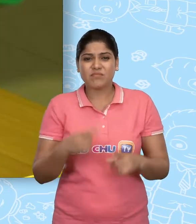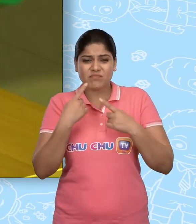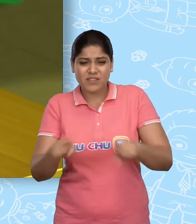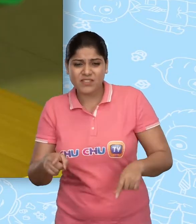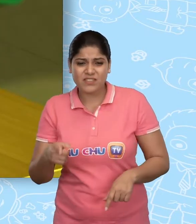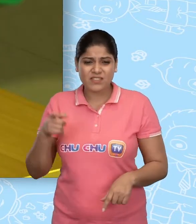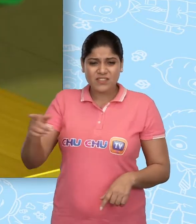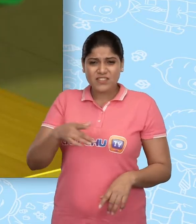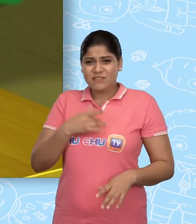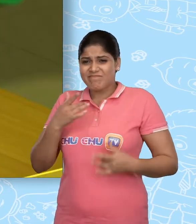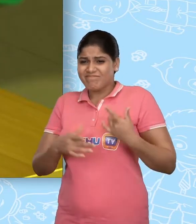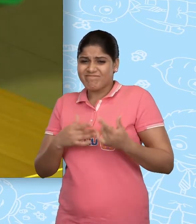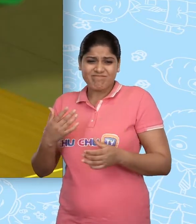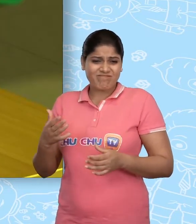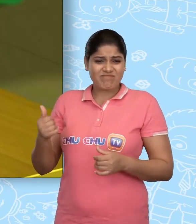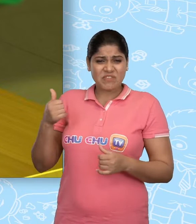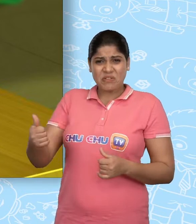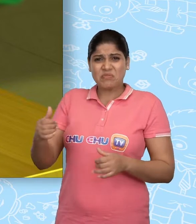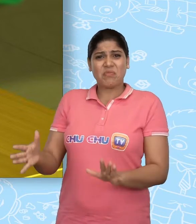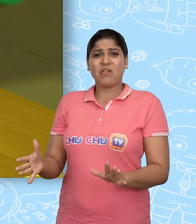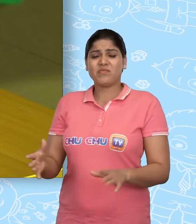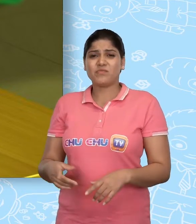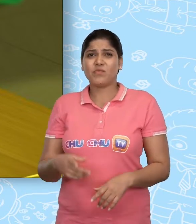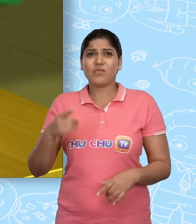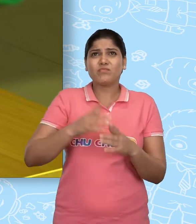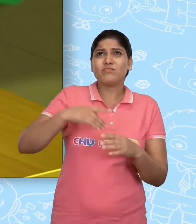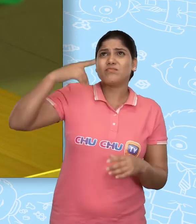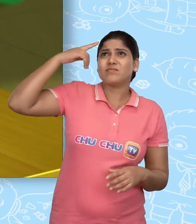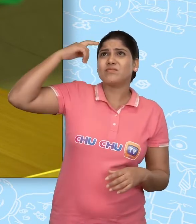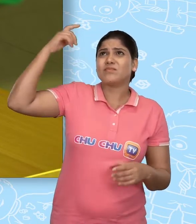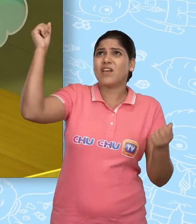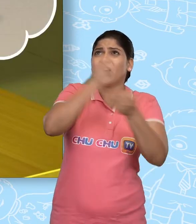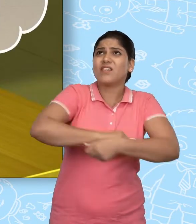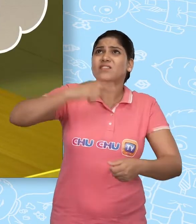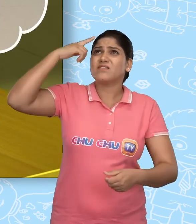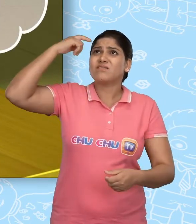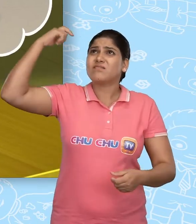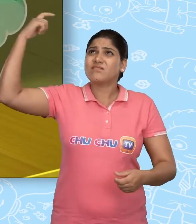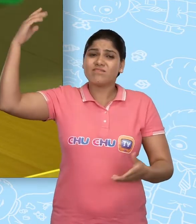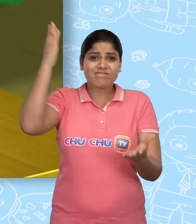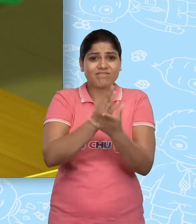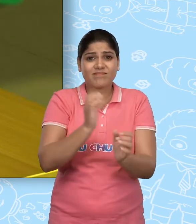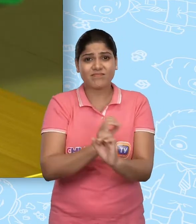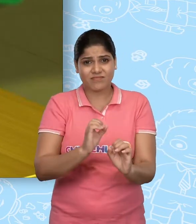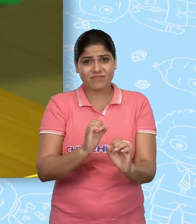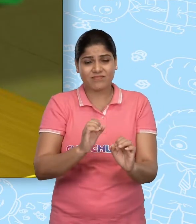पर ChaCha को तो कुछ भी अच्छा नहीं लग रहा था। वो अपने आपको उस हादसे के बारे मे सोचने से रोक नहीं पा रहा था।